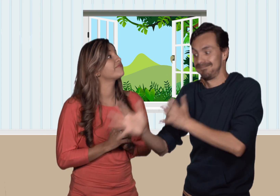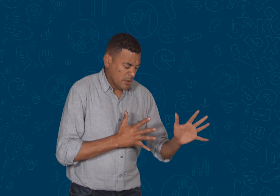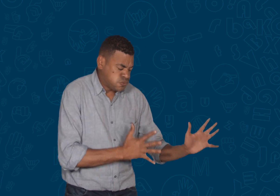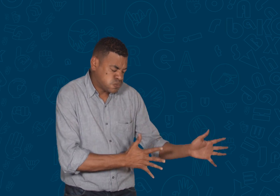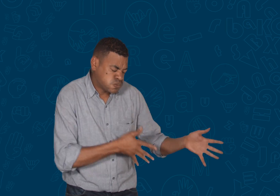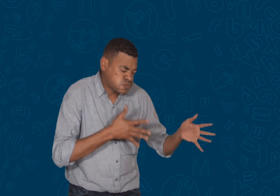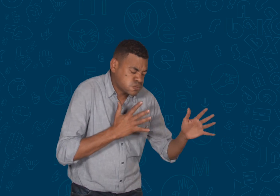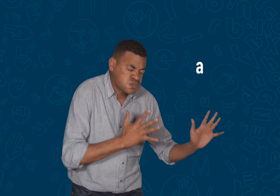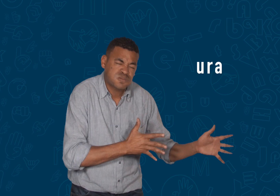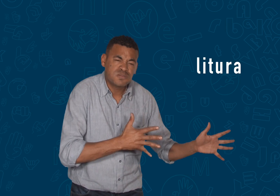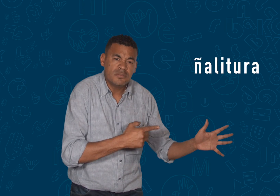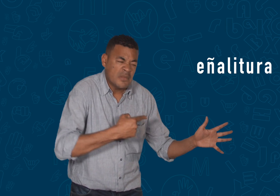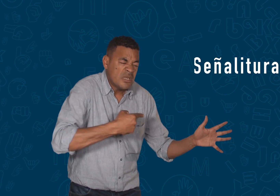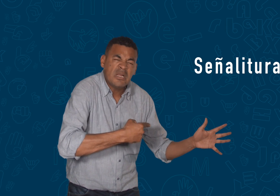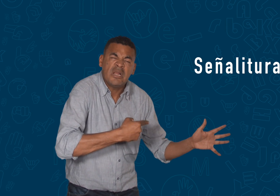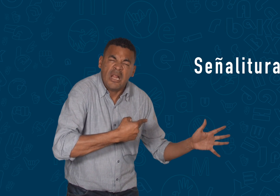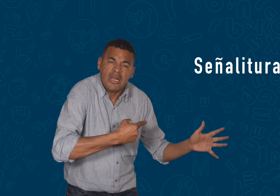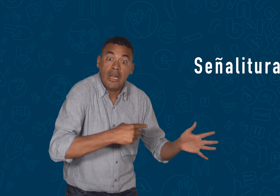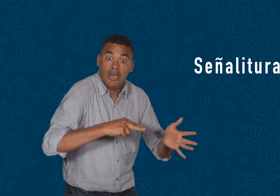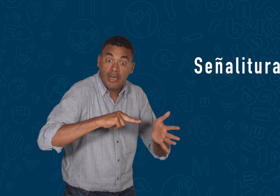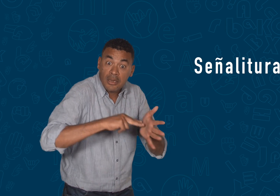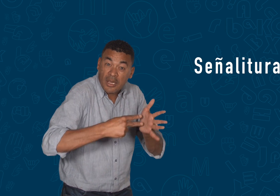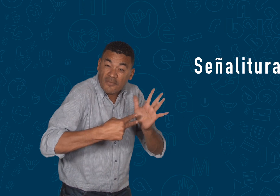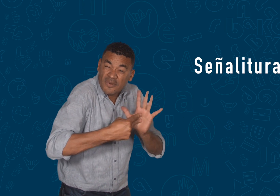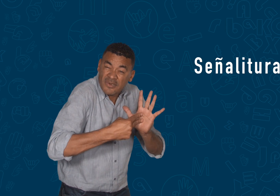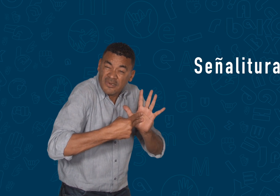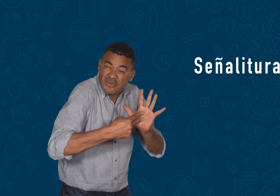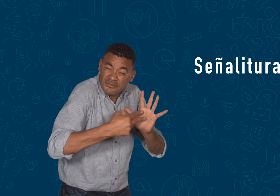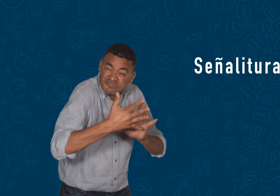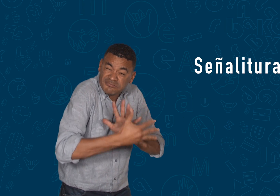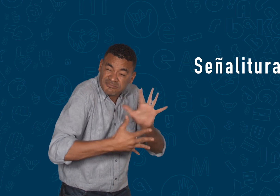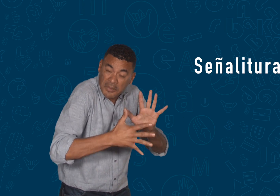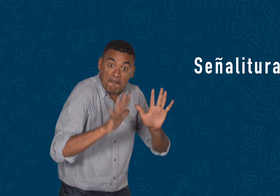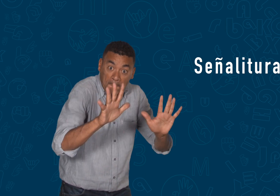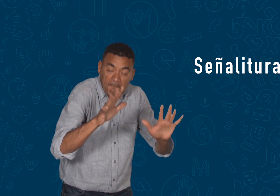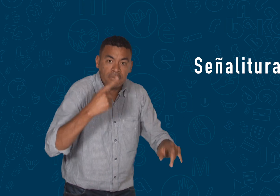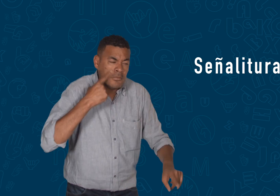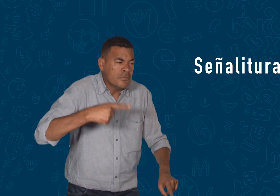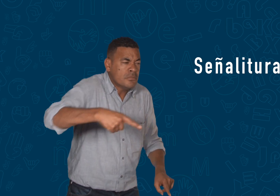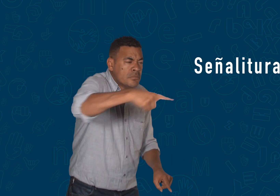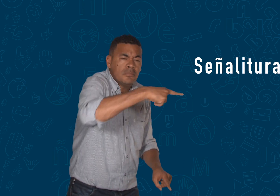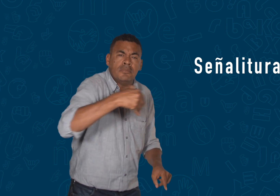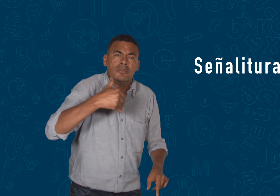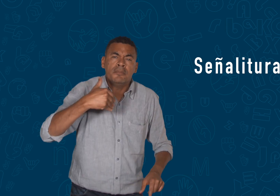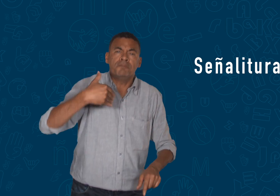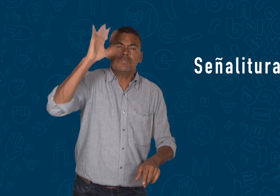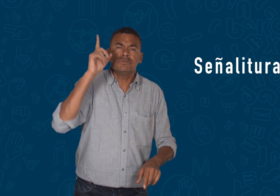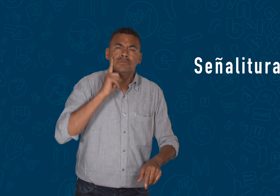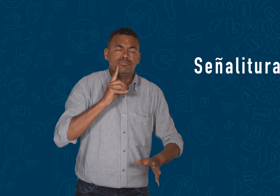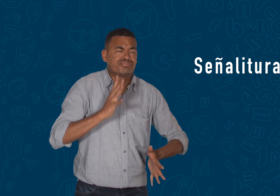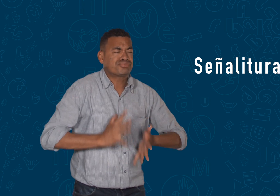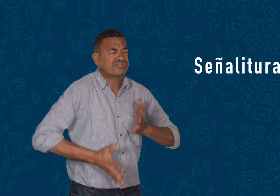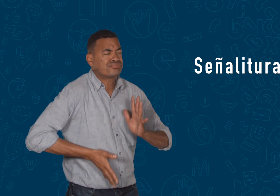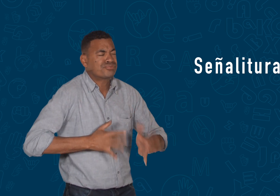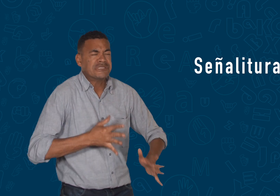La Señalitura está relacionada con la lengua de señas propia de las personas sordas.